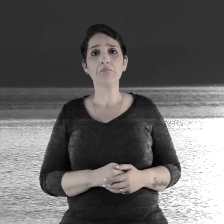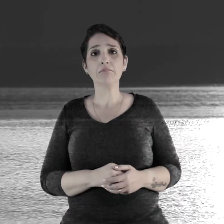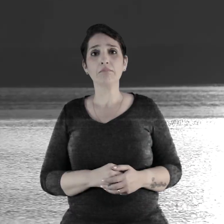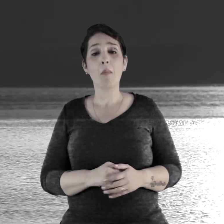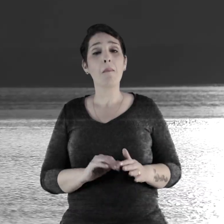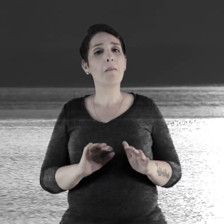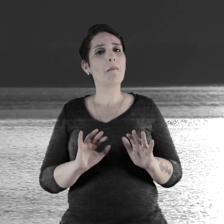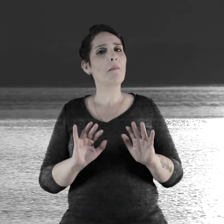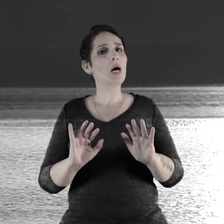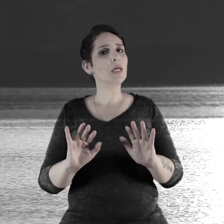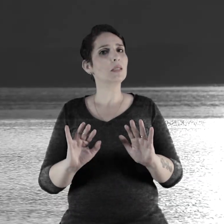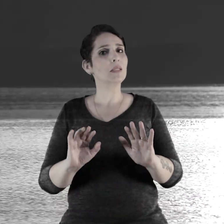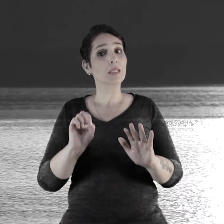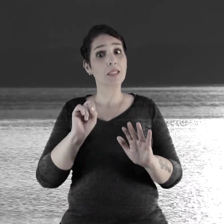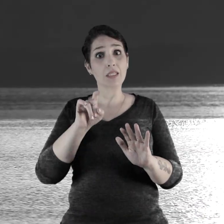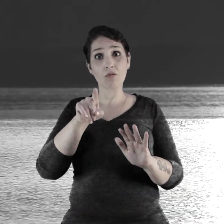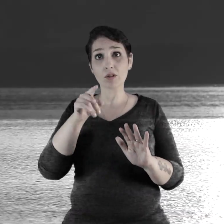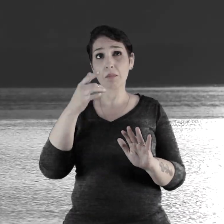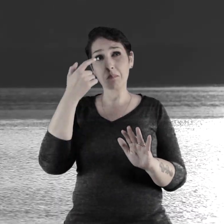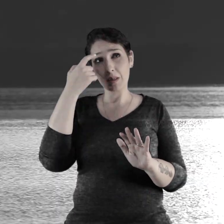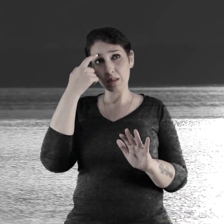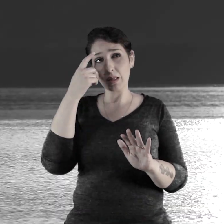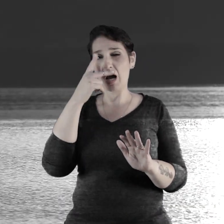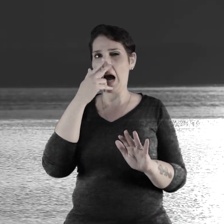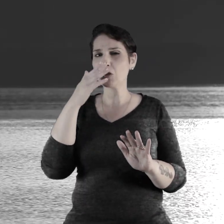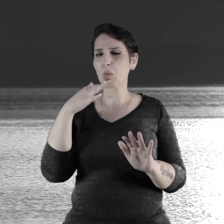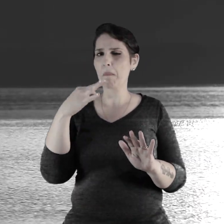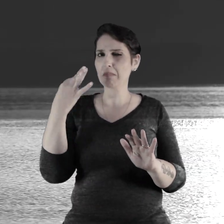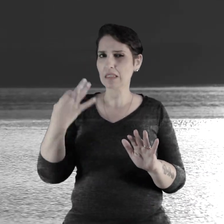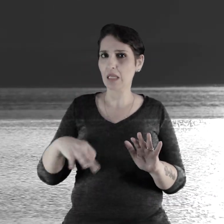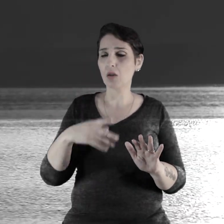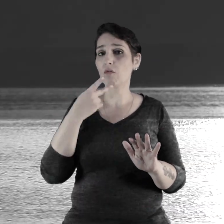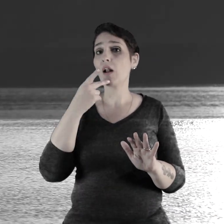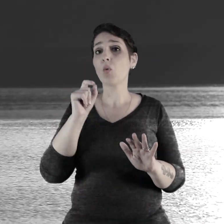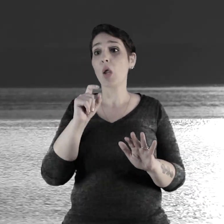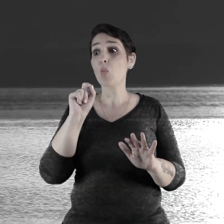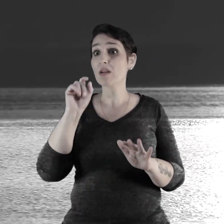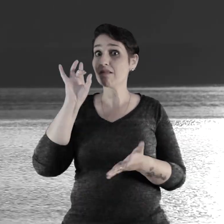No entanto, talvez seja mais correto dizer que o que é realmente importante